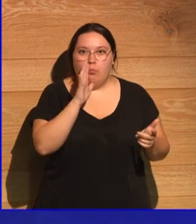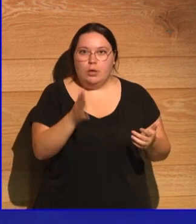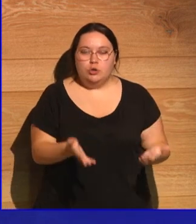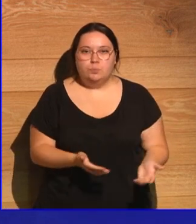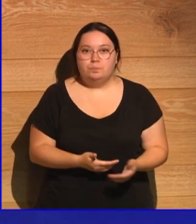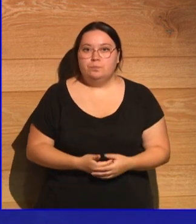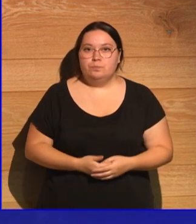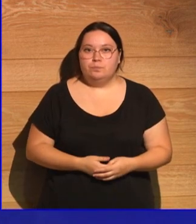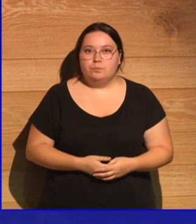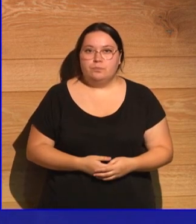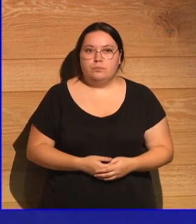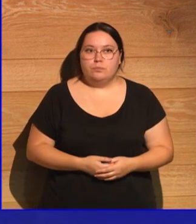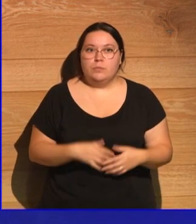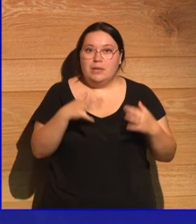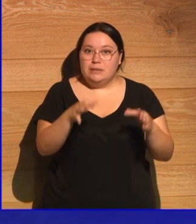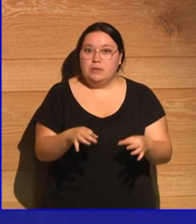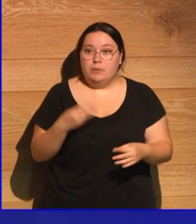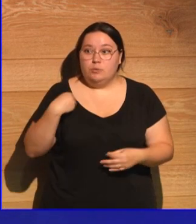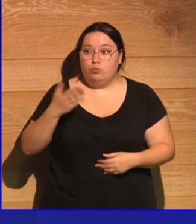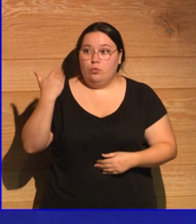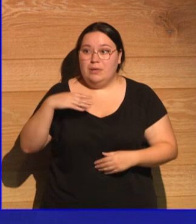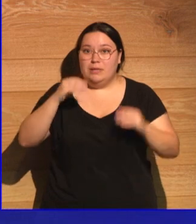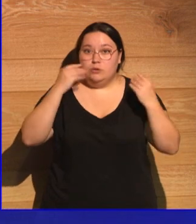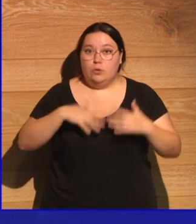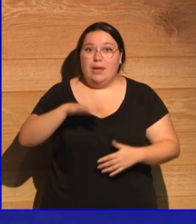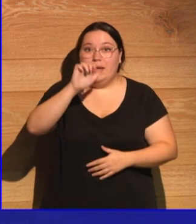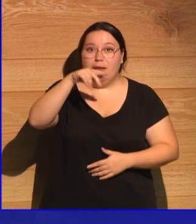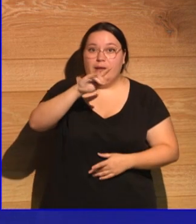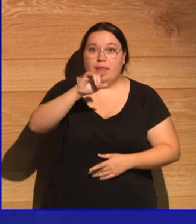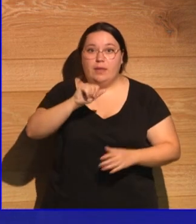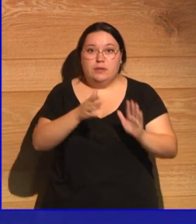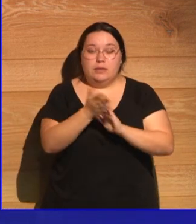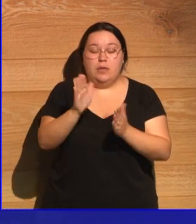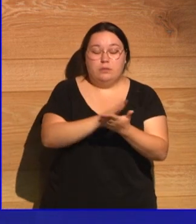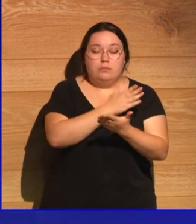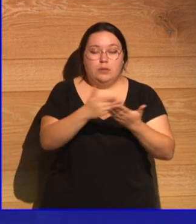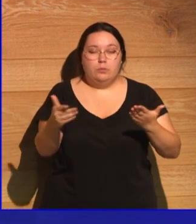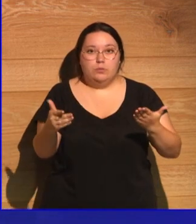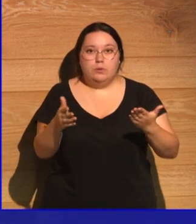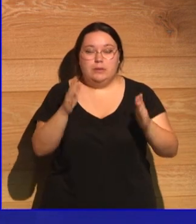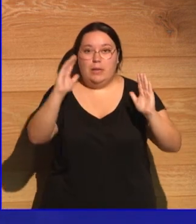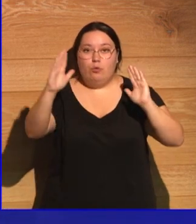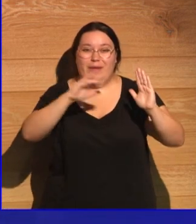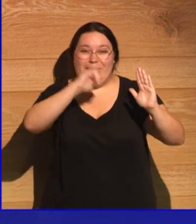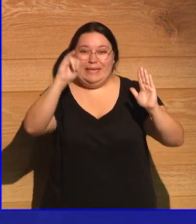como siempre ha pasado en la historia, porque la Eneida es el poema del tiempo de crisis no solamente actual.